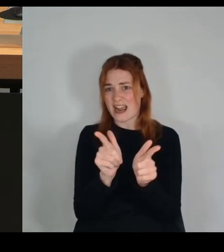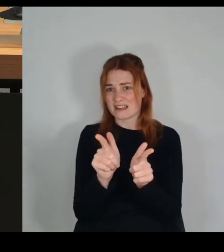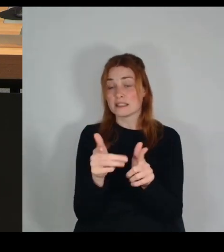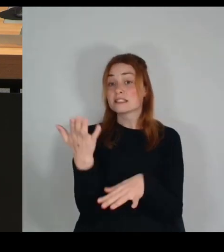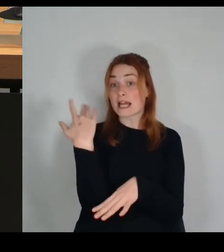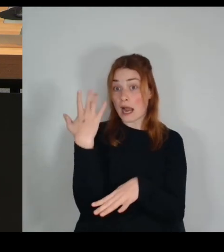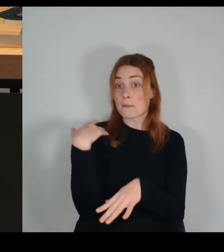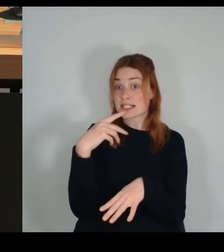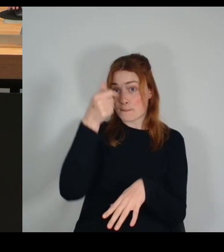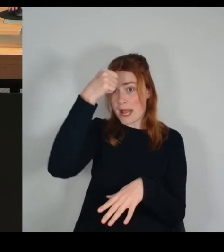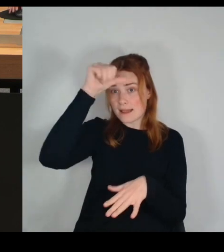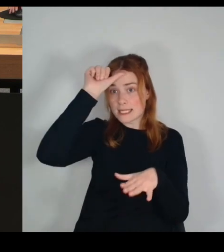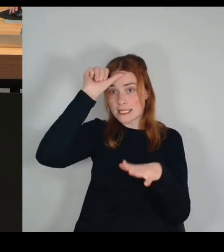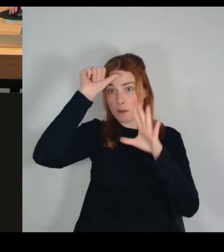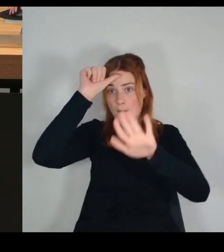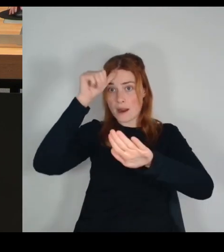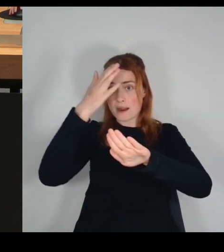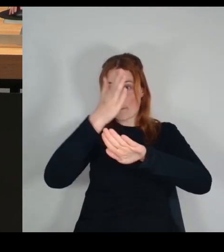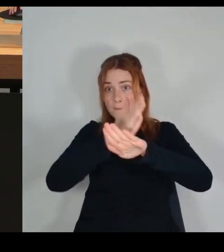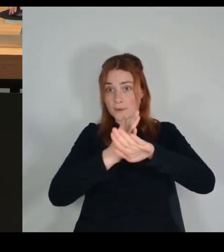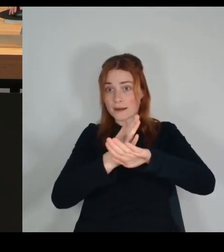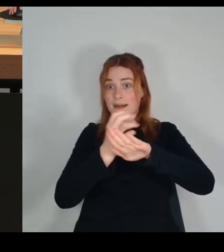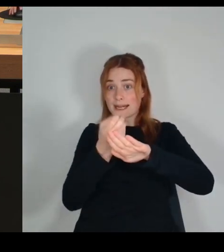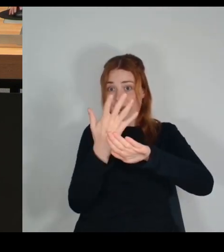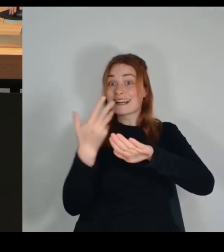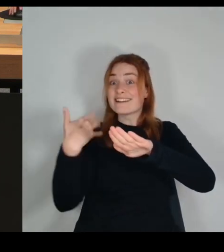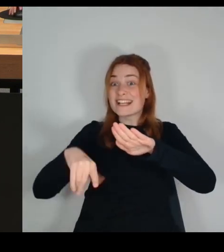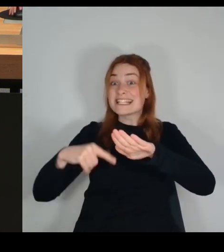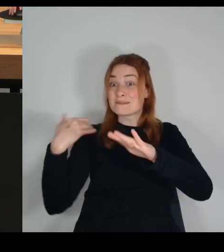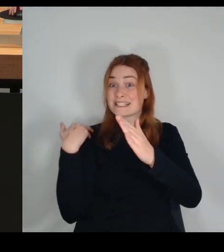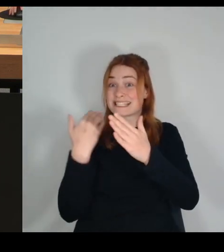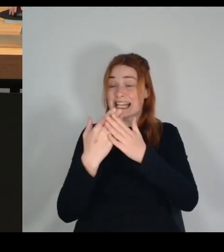Zwischenfrage des Abgeordneten Woldeit? Nö, das brauchen wir hier nicht im Plenum.